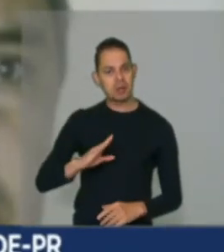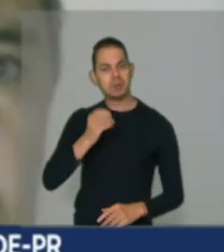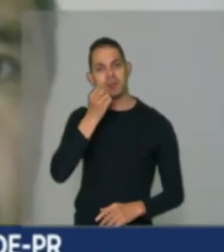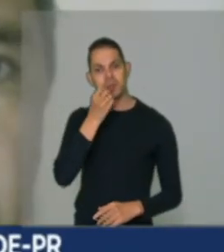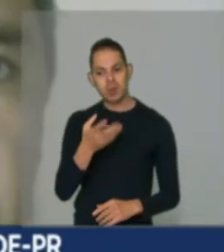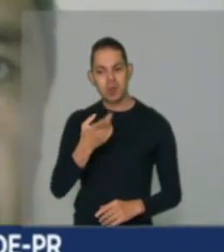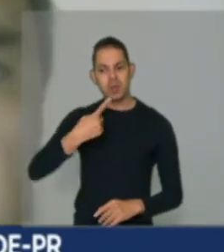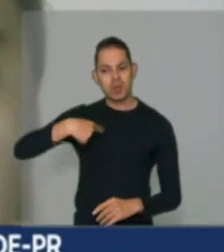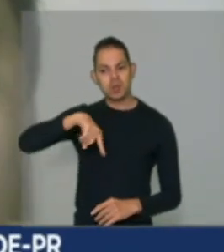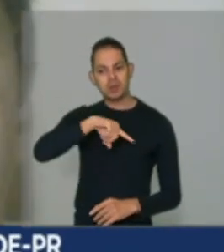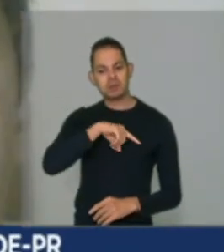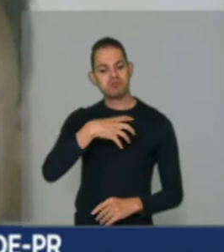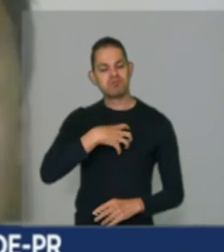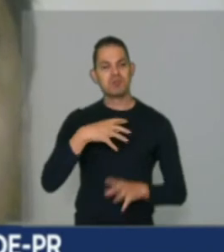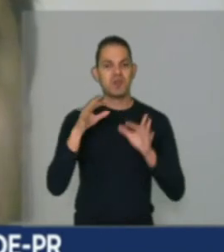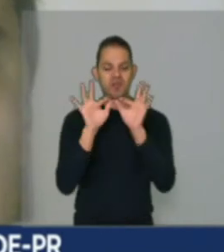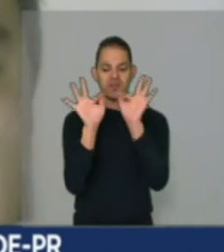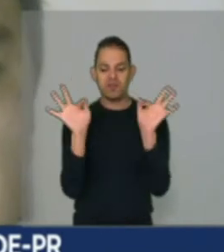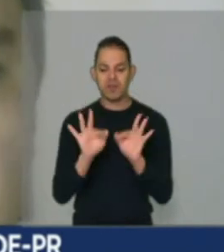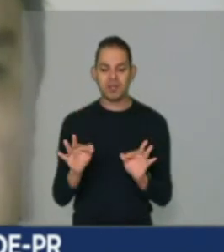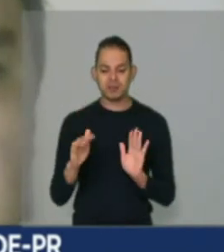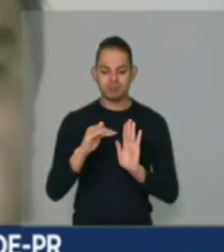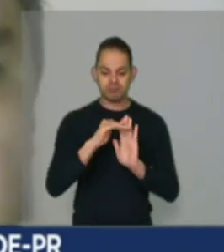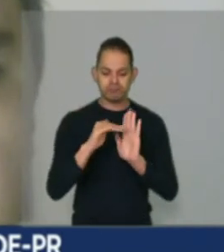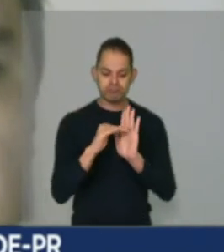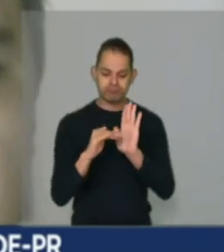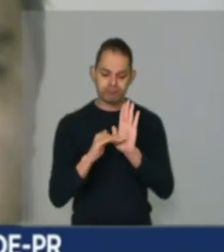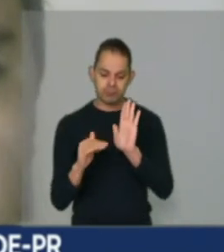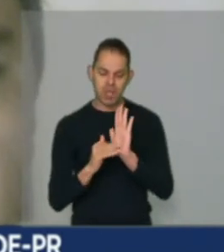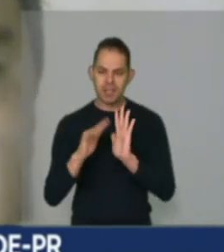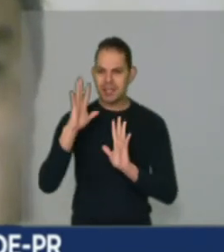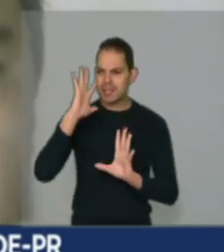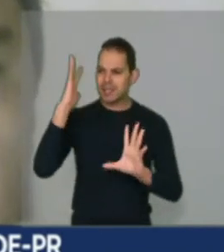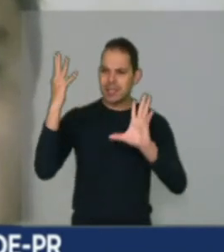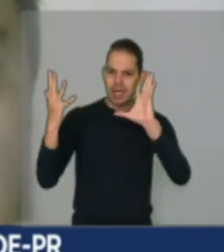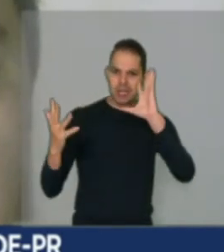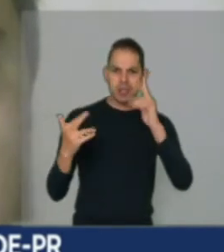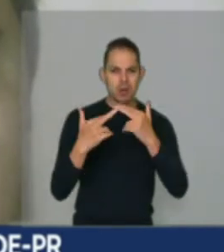PAUTA E AS DECISÕES QUE TÊM SIDO TOMADAS NO COLÉGIO DE LÍDERES PELO PRESIDENTE